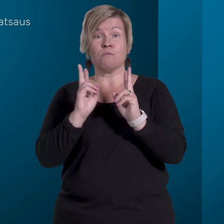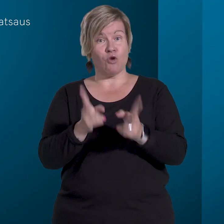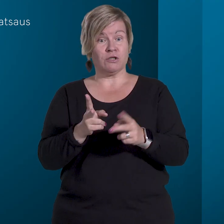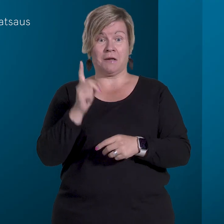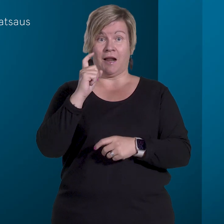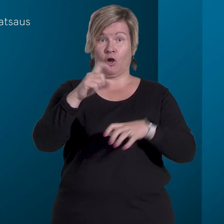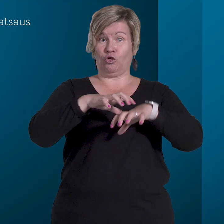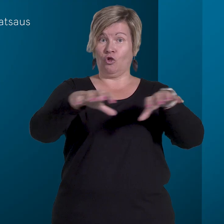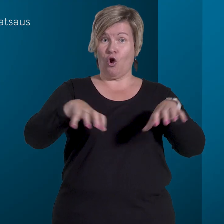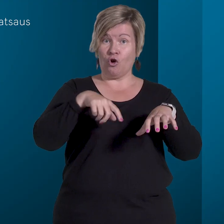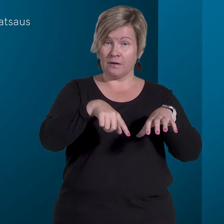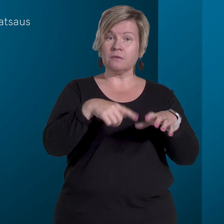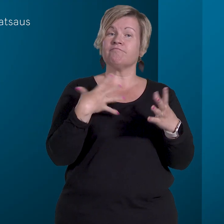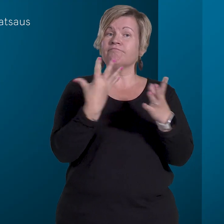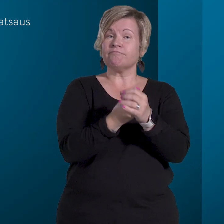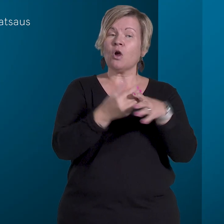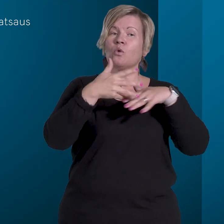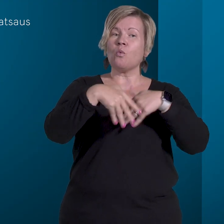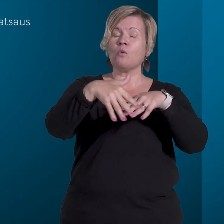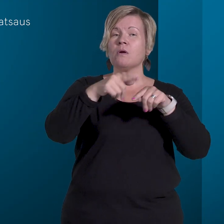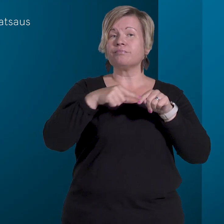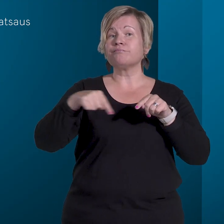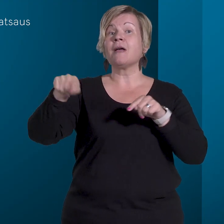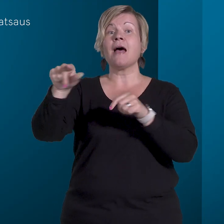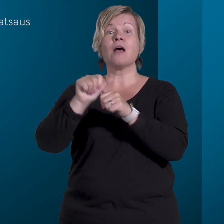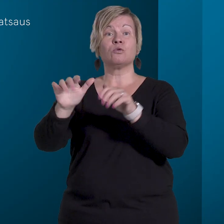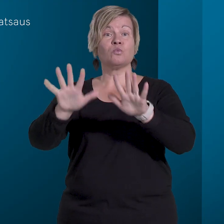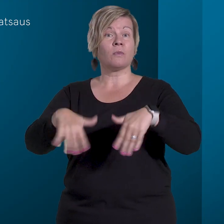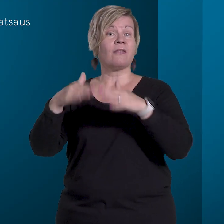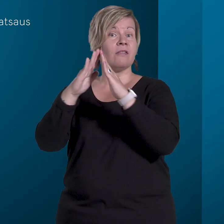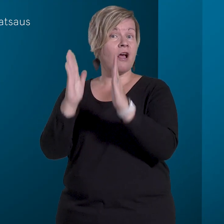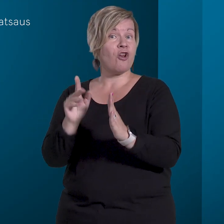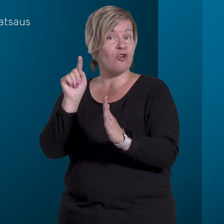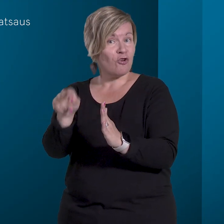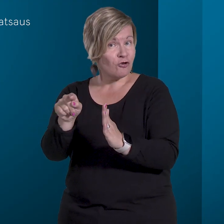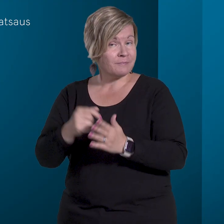ja kulkue Narinkkatorilta Eduskuntatalon eteen.